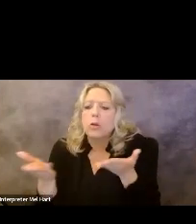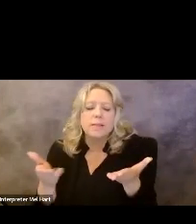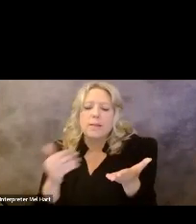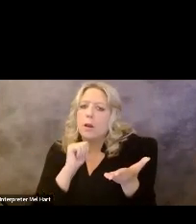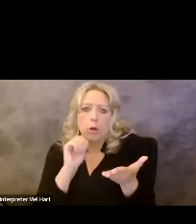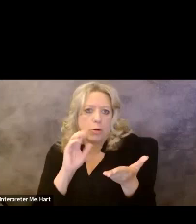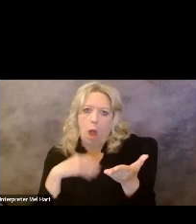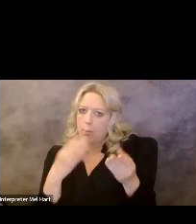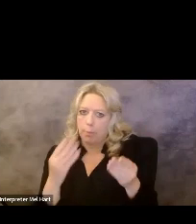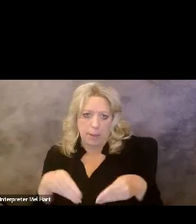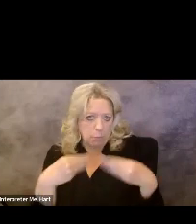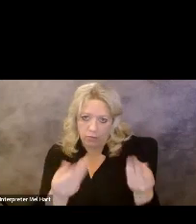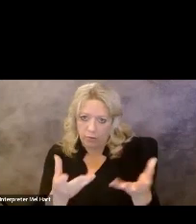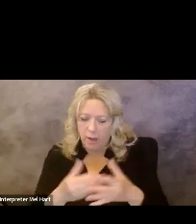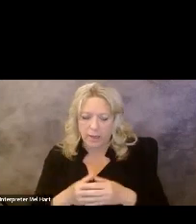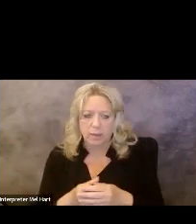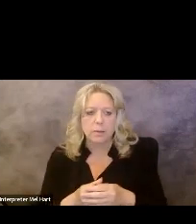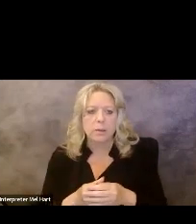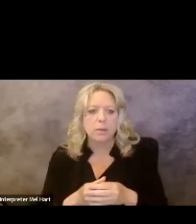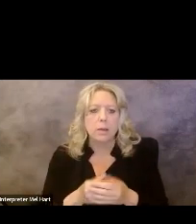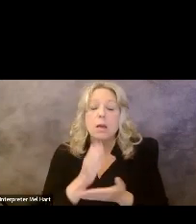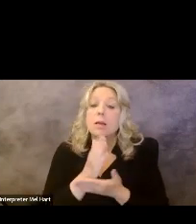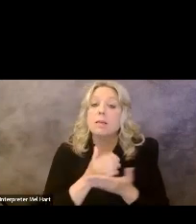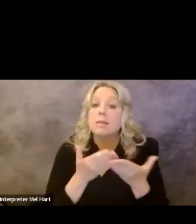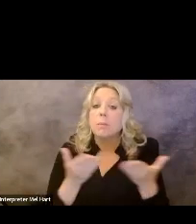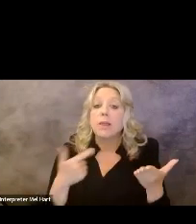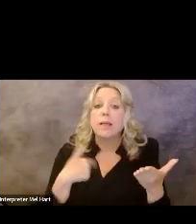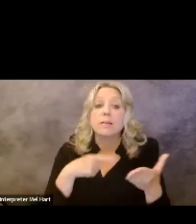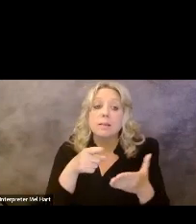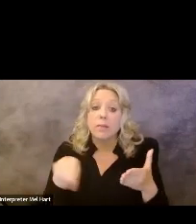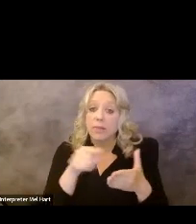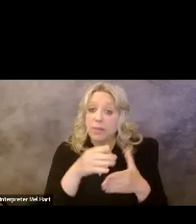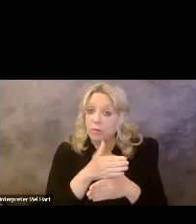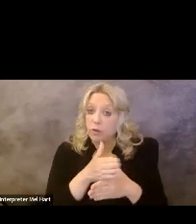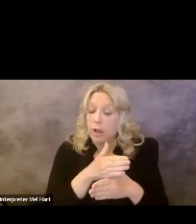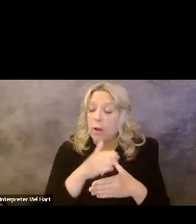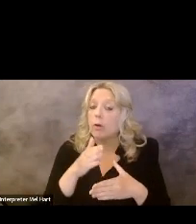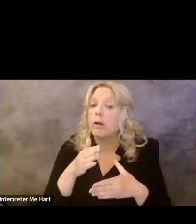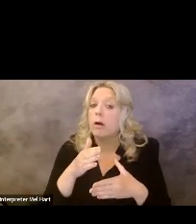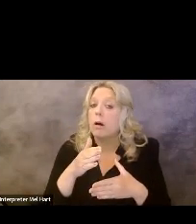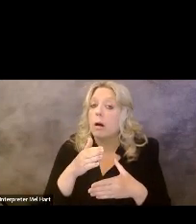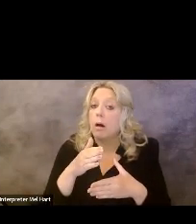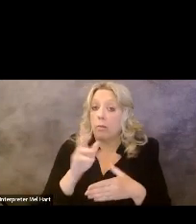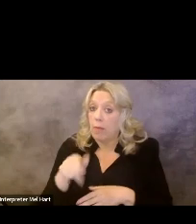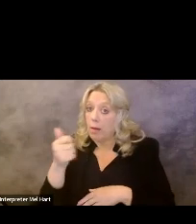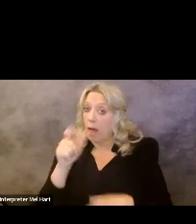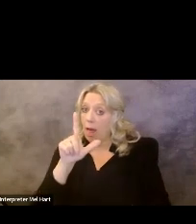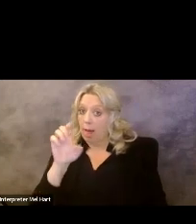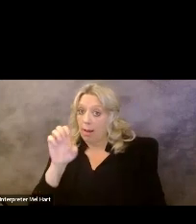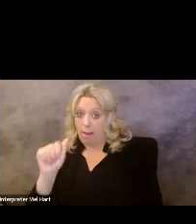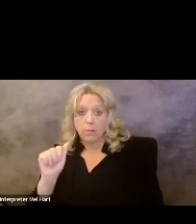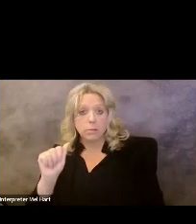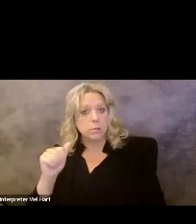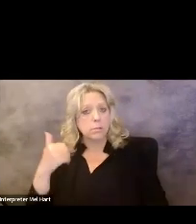de las cosas que han compartido con nosotros que las LEA han hecho y que